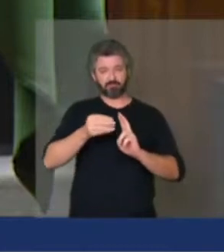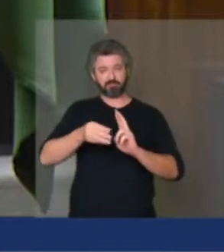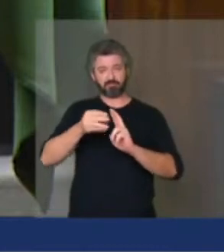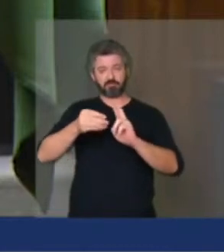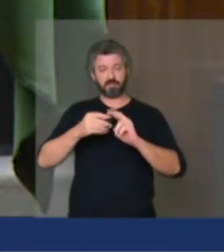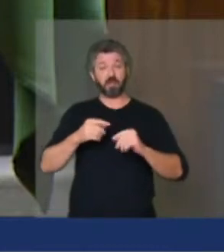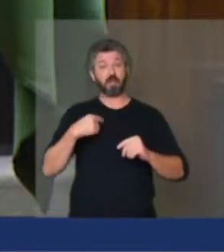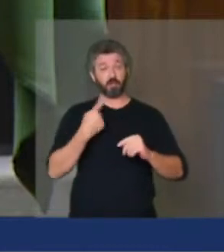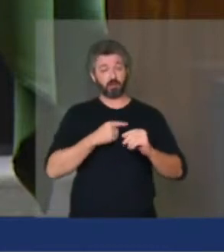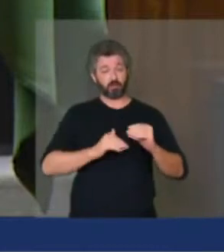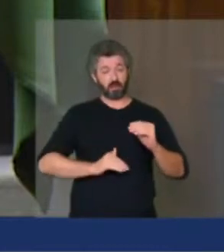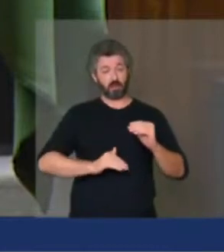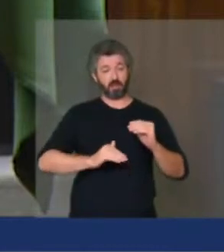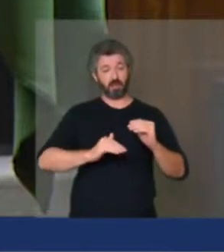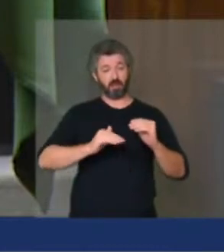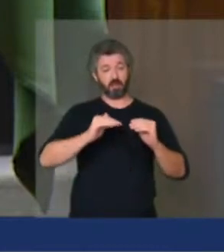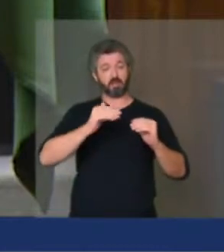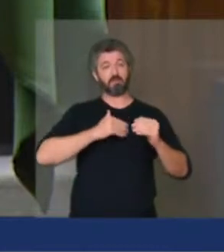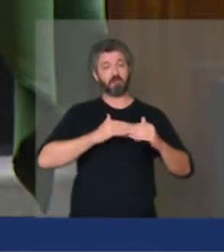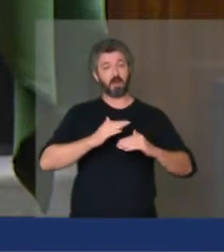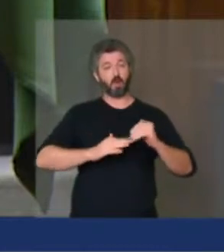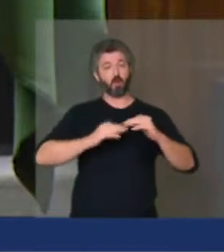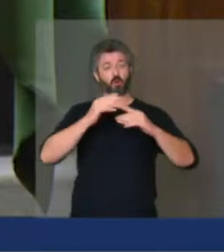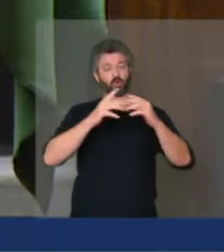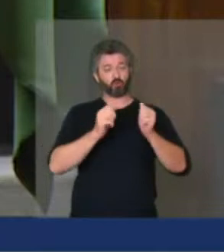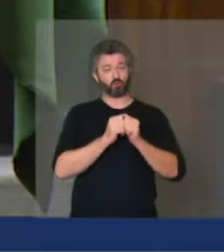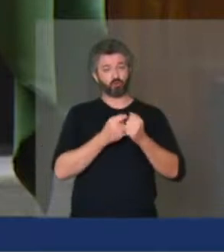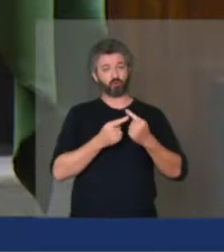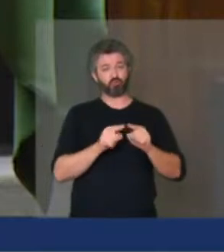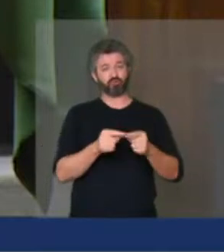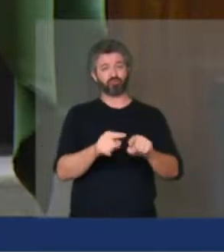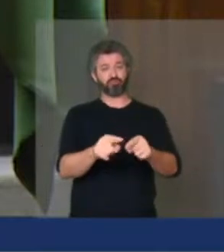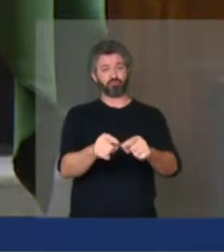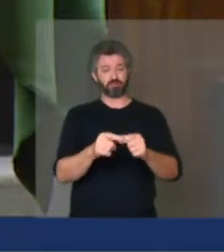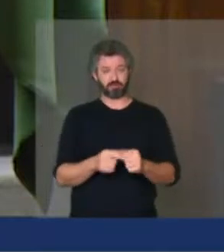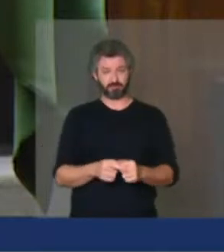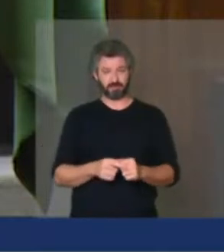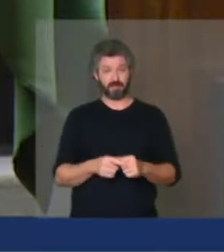ESTAMOS DISCUTINDO UM PEC QUE VALORIZA OS MUNICÍPIOS. E ESTABELECE... UM PERCENTUAL